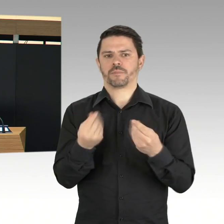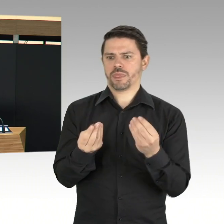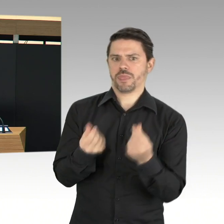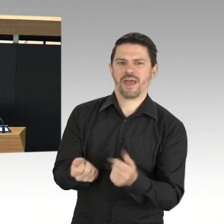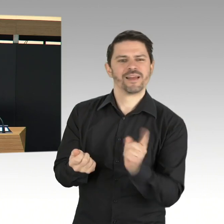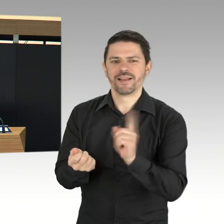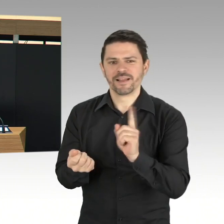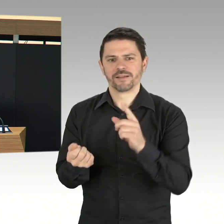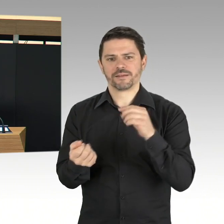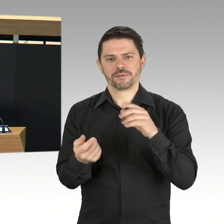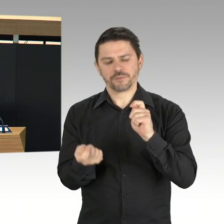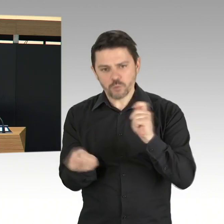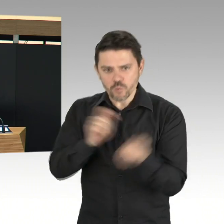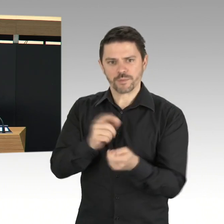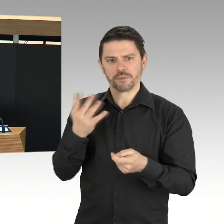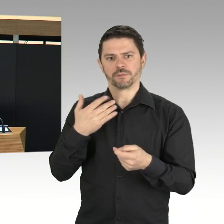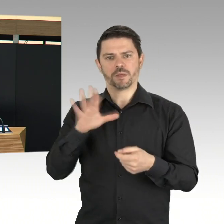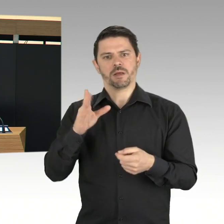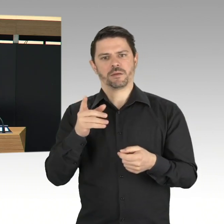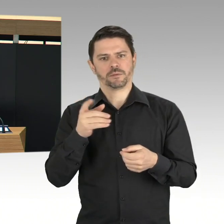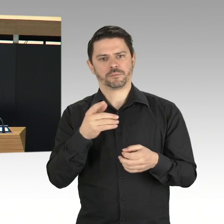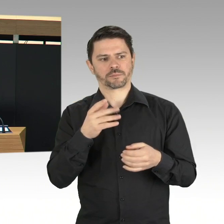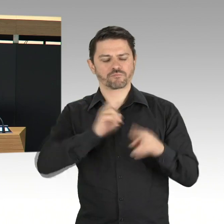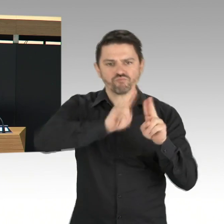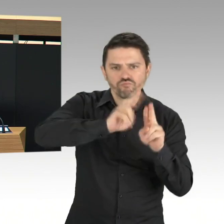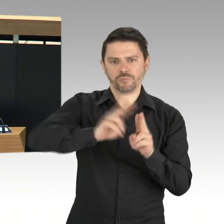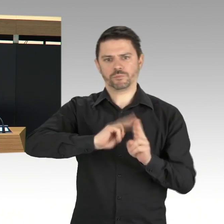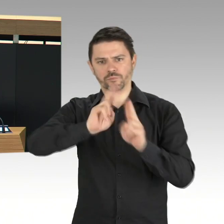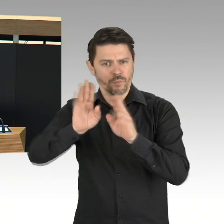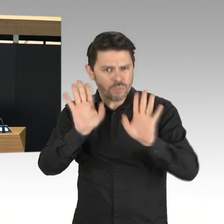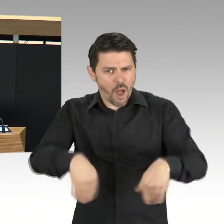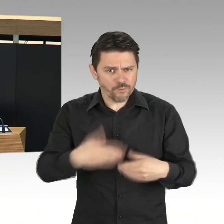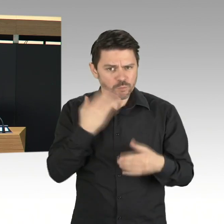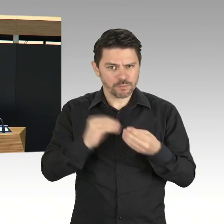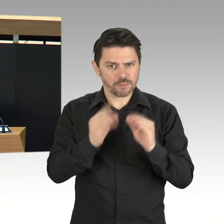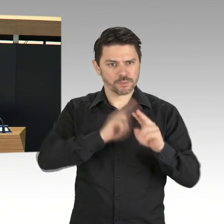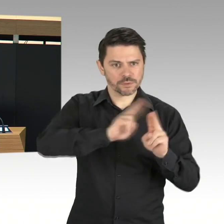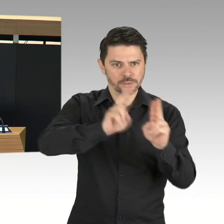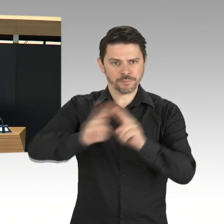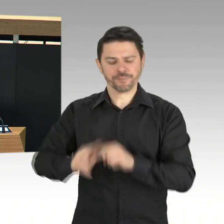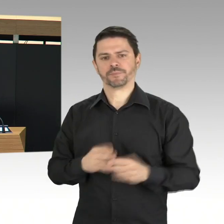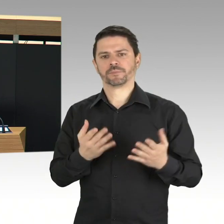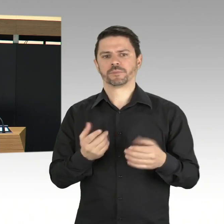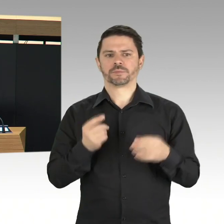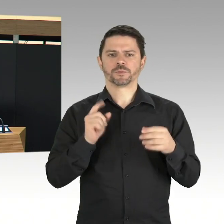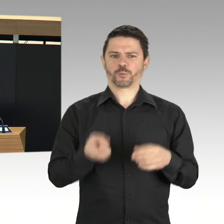vor Verlusten und Substanzgefährdung bewahren. Zugleich sieht das Gesetz einen Mietzuschuss für Mieterinnen und Mieter vor,